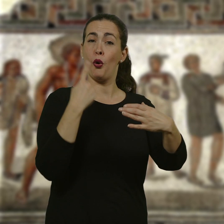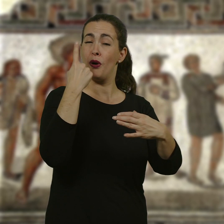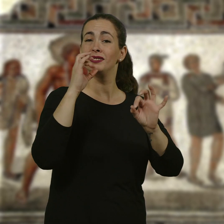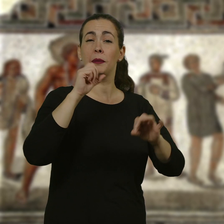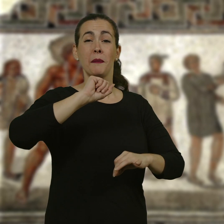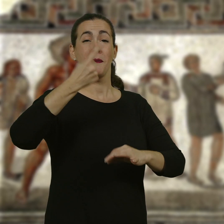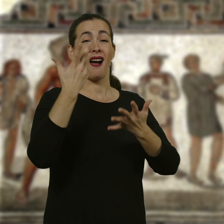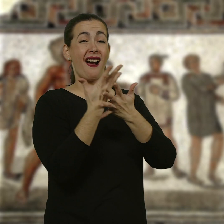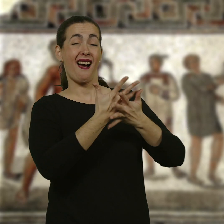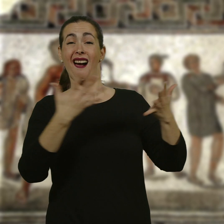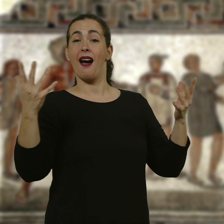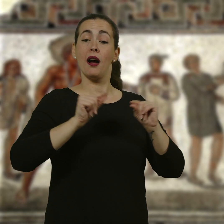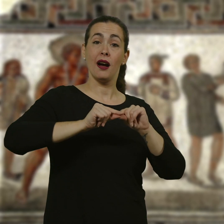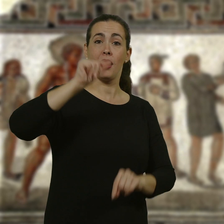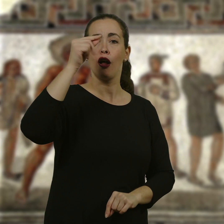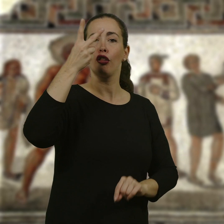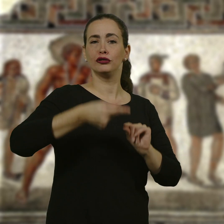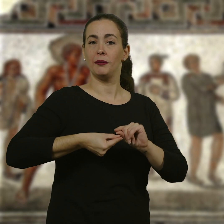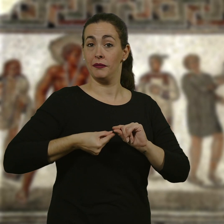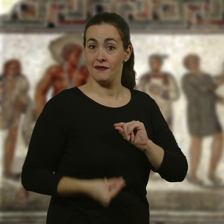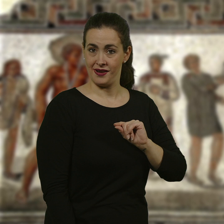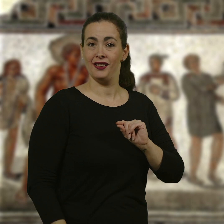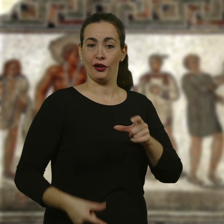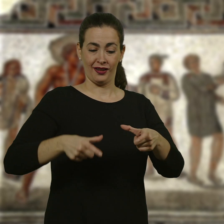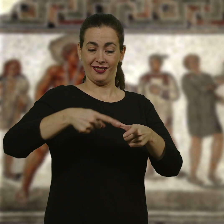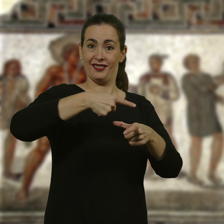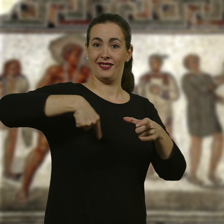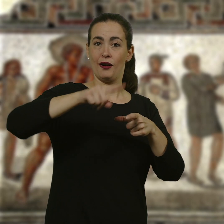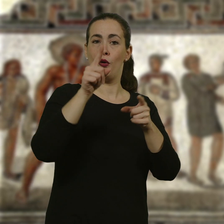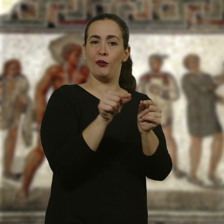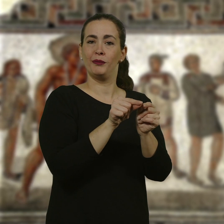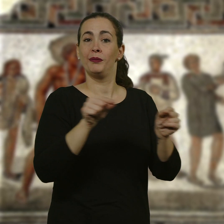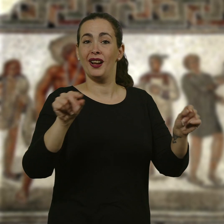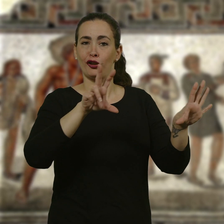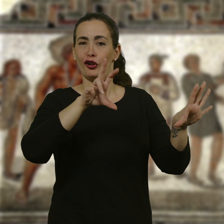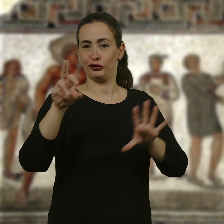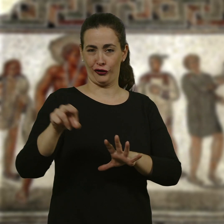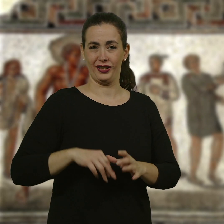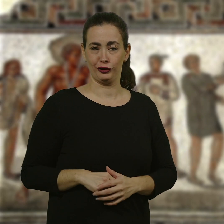la més gran tenia dos metres de fondària i 1,8 de diàmetre.